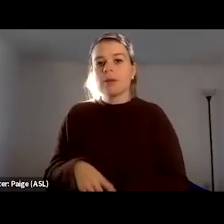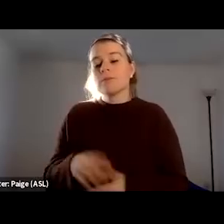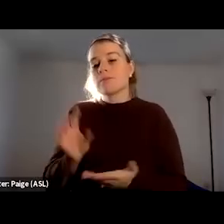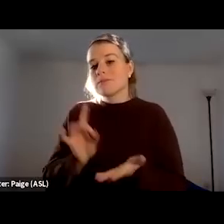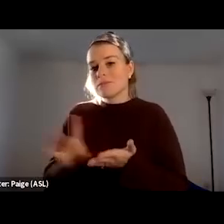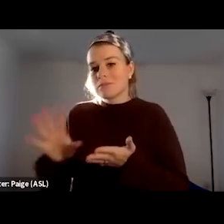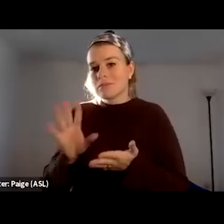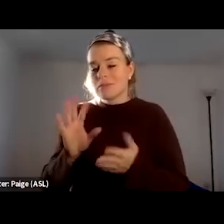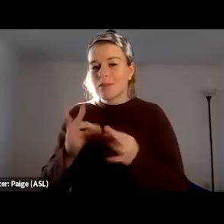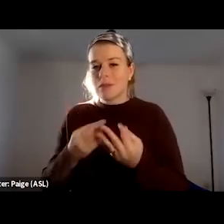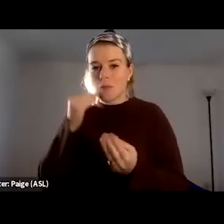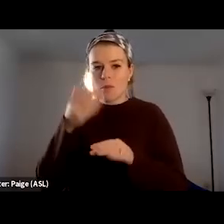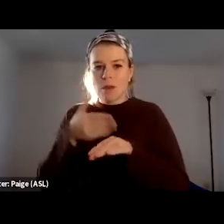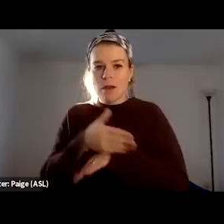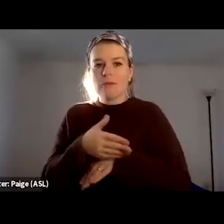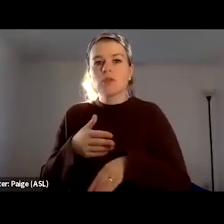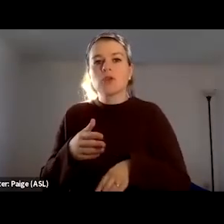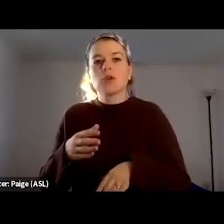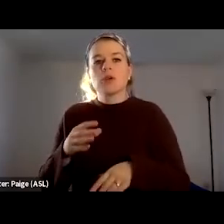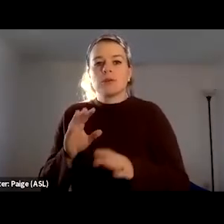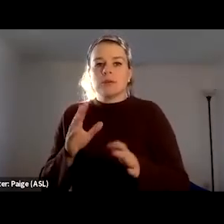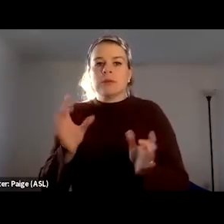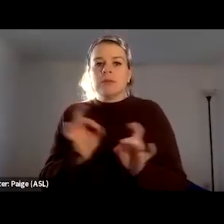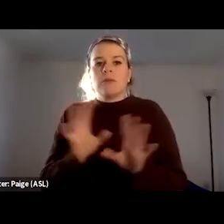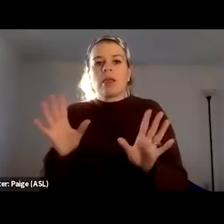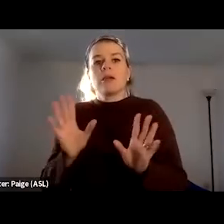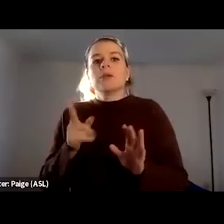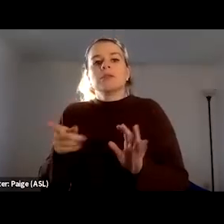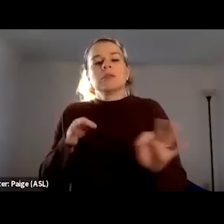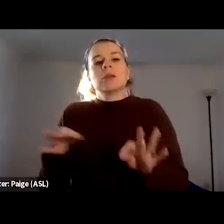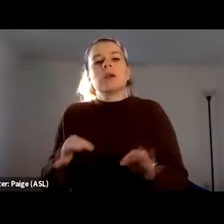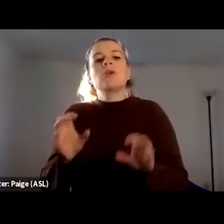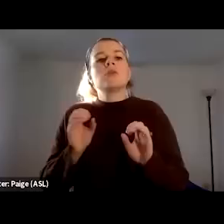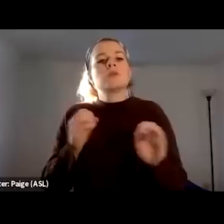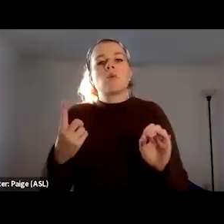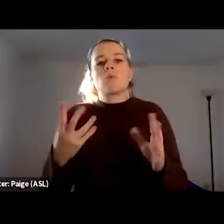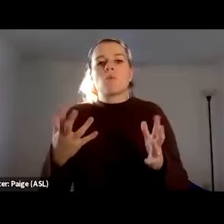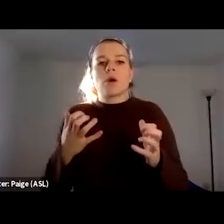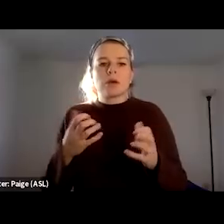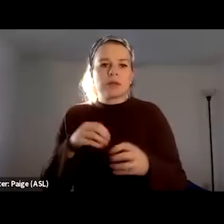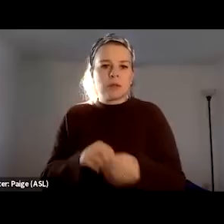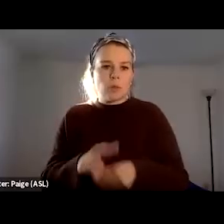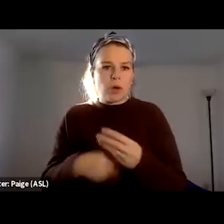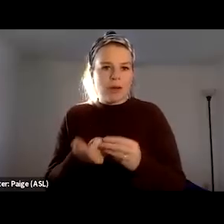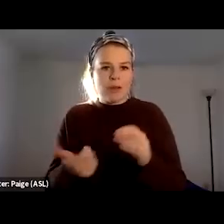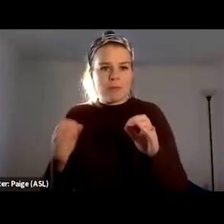Mylie describió el sinhogarismo como sentir que nadie te quiere en el mundo. "Tus padres no te quieren, y simplemente te sientes solo".